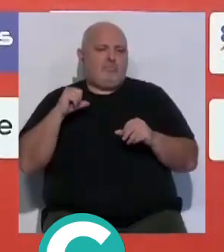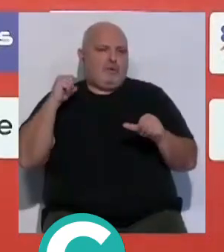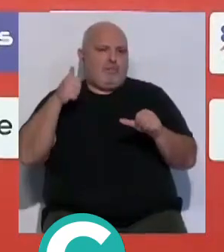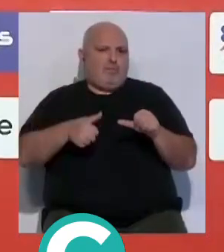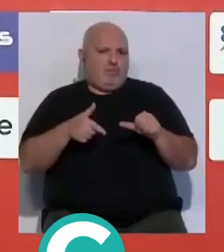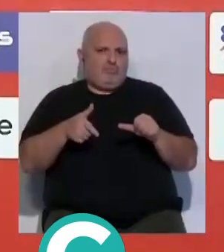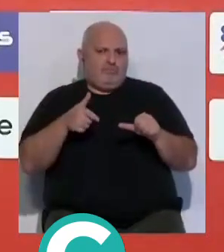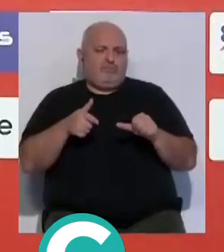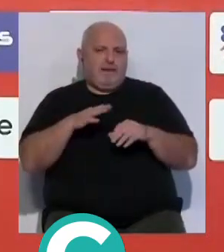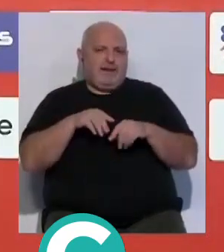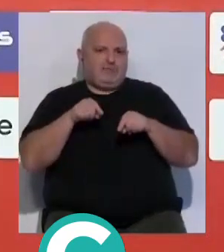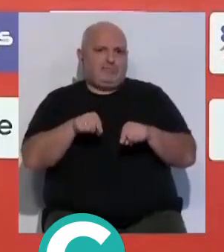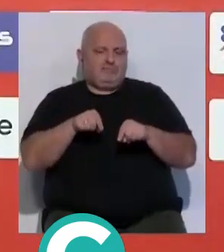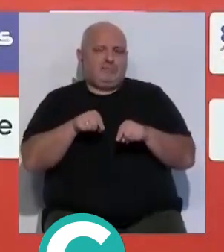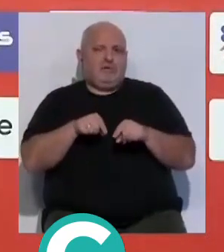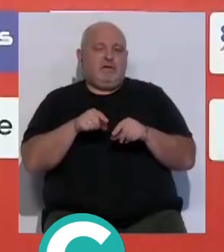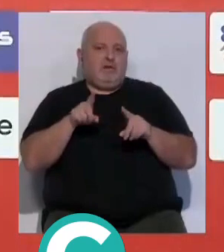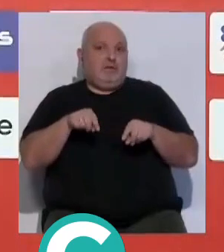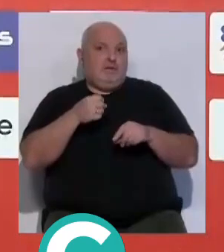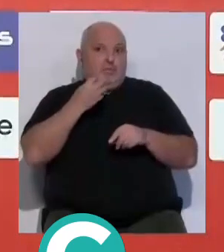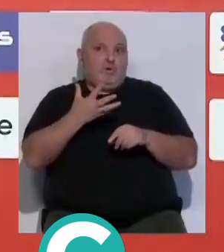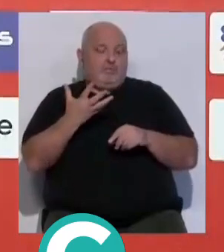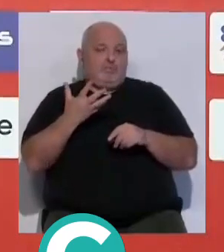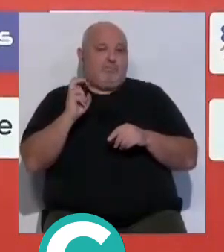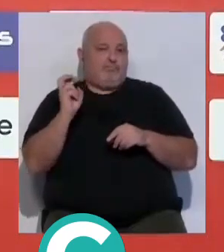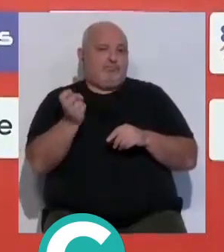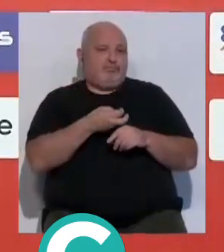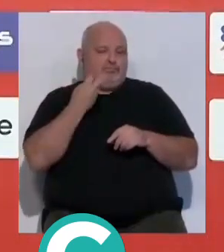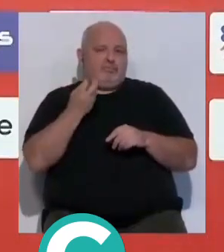para para ello no y yo creo que que es algo bueno tener variedad eso puede sorprender los rivales